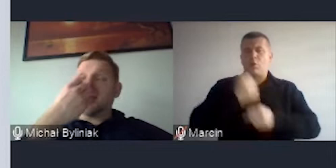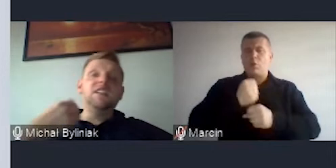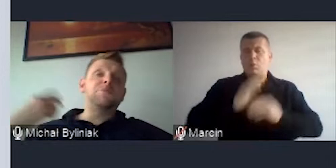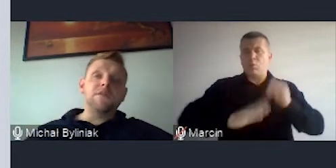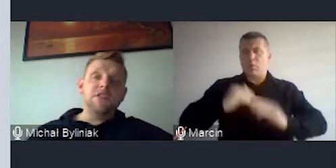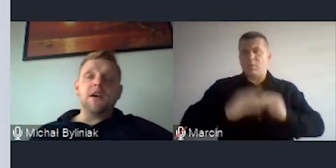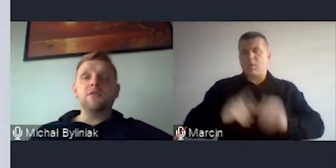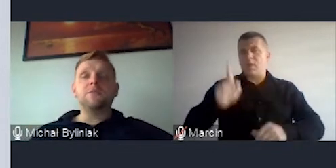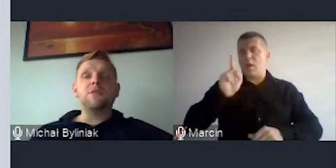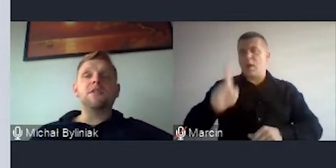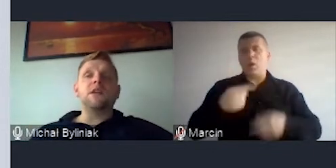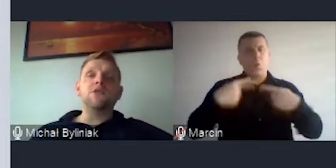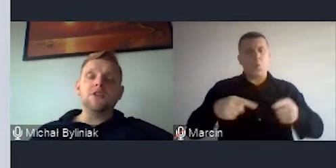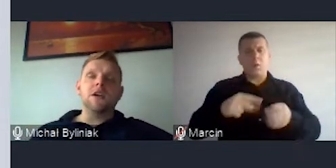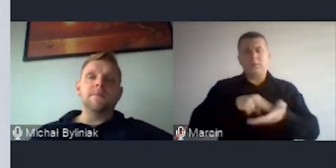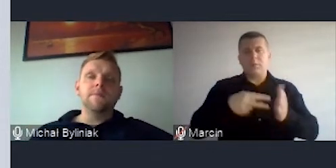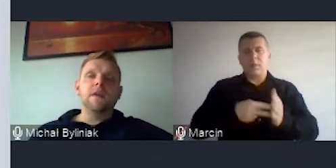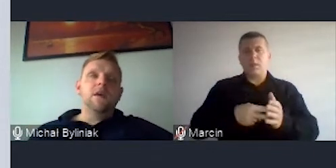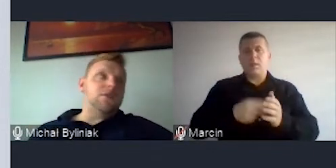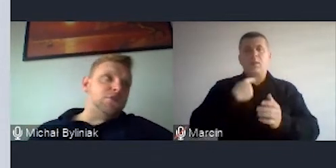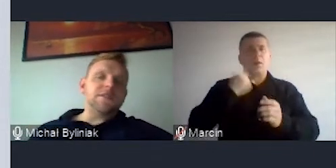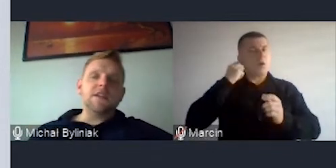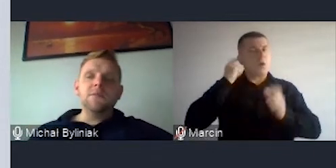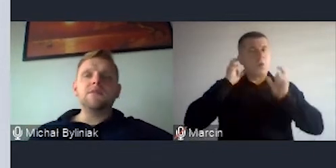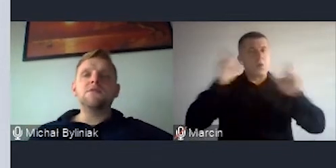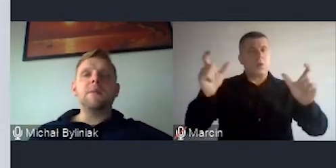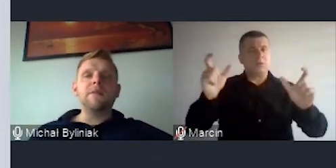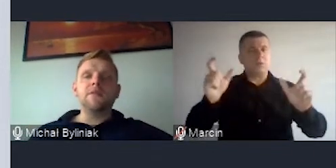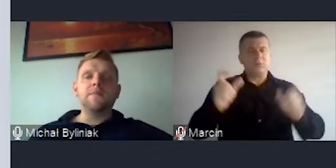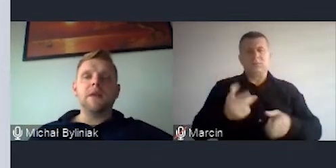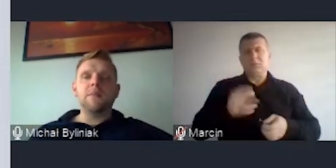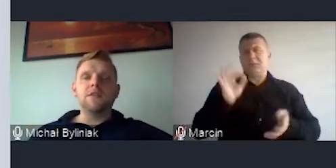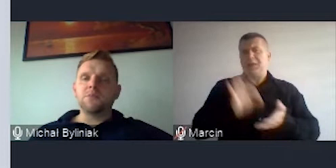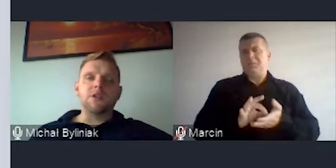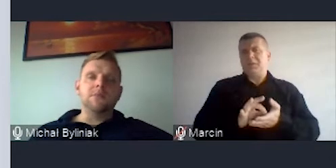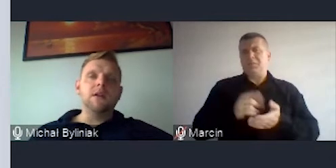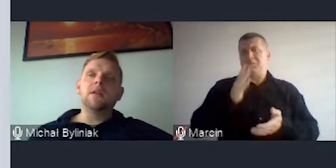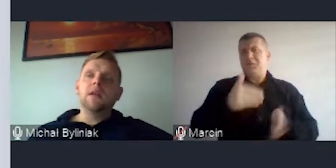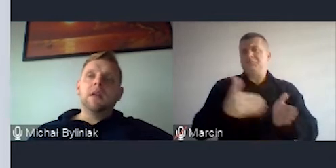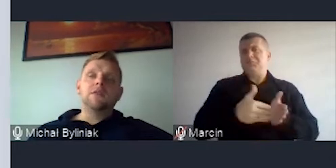ale nie przewidziano na przykład nagłośnienia, to które w takim miejscu na pewno będzie potrzebne,